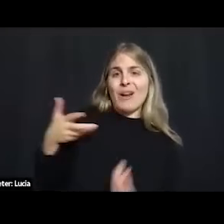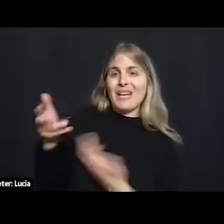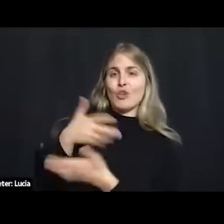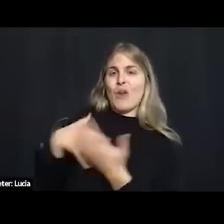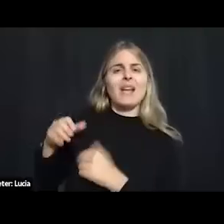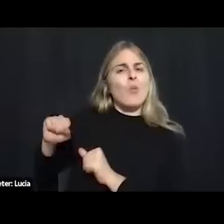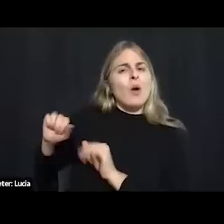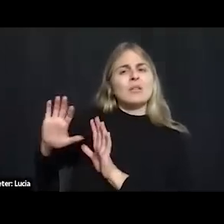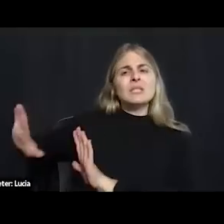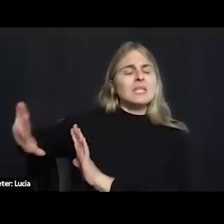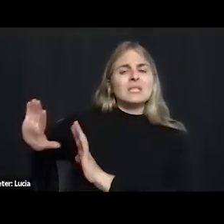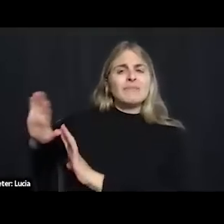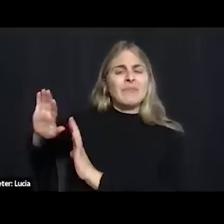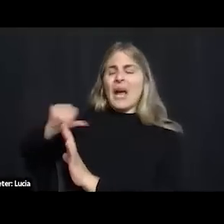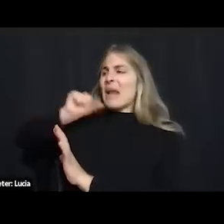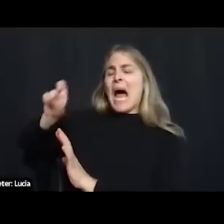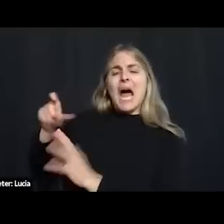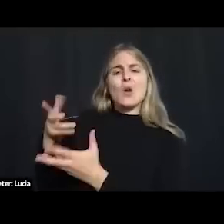"Sé que no estoy donde debería estar socialmente".